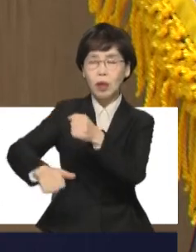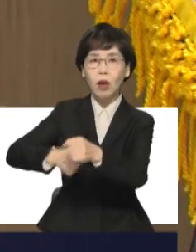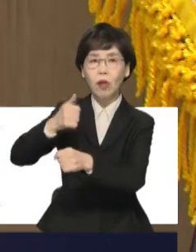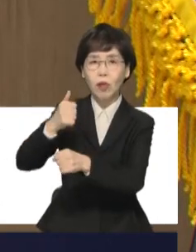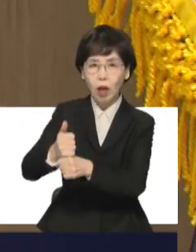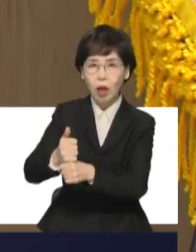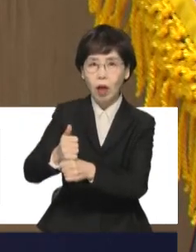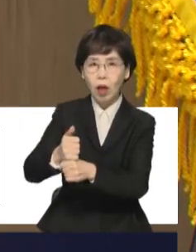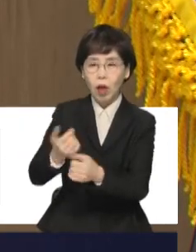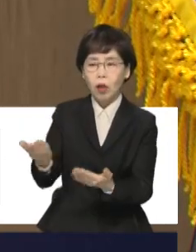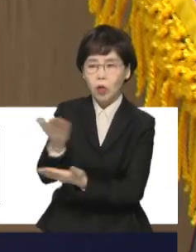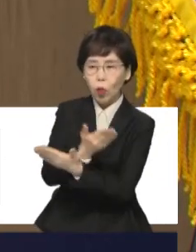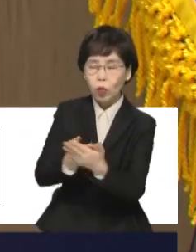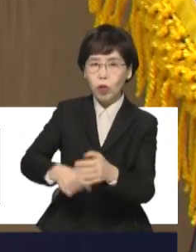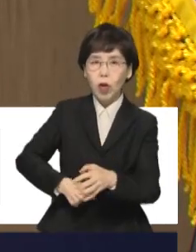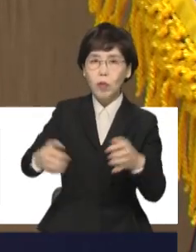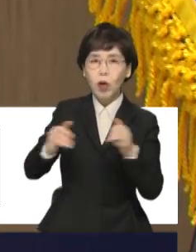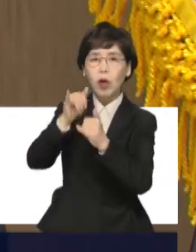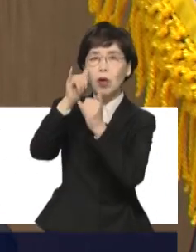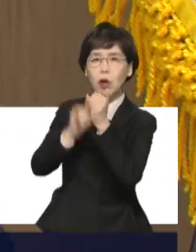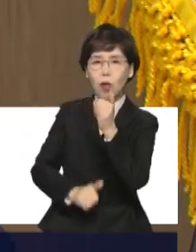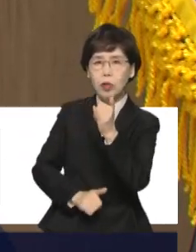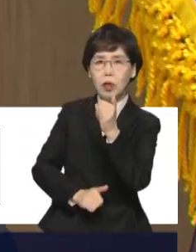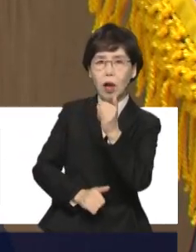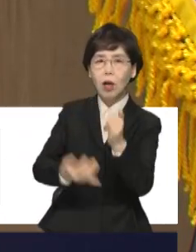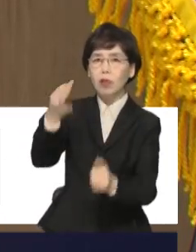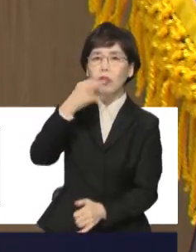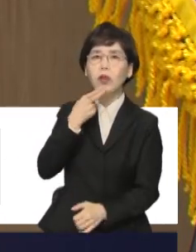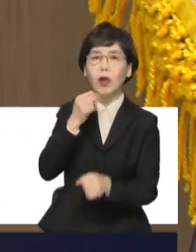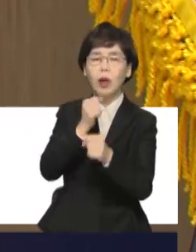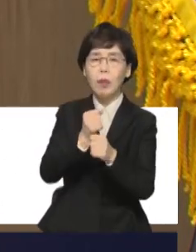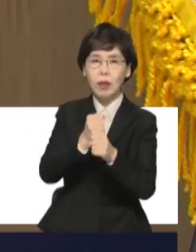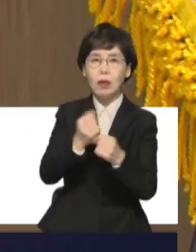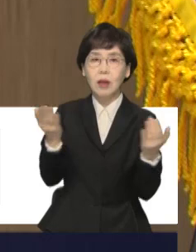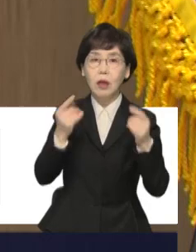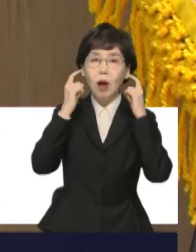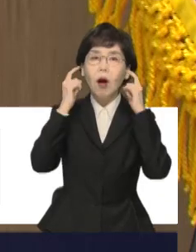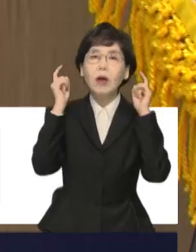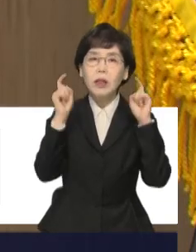무의미하게 만드는 것은 참으로 어리석은 일이라고 얘기했습니다.